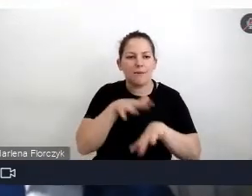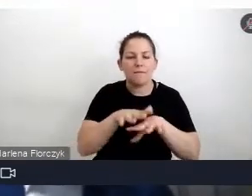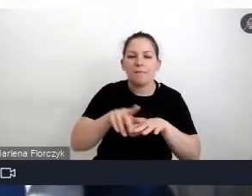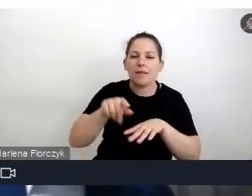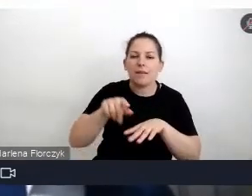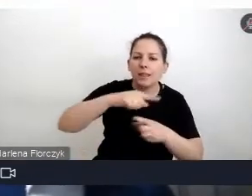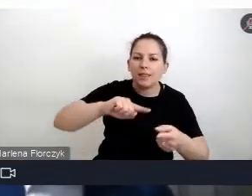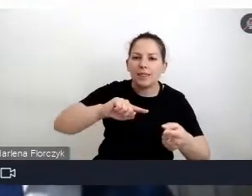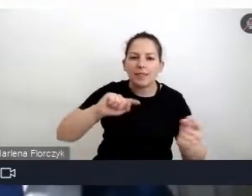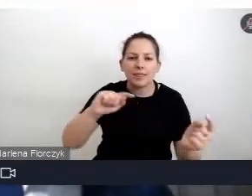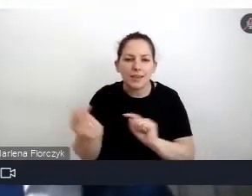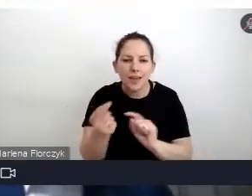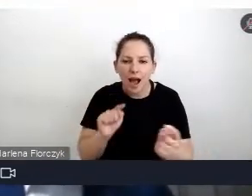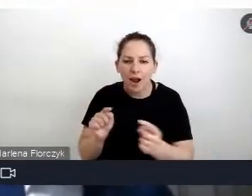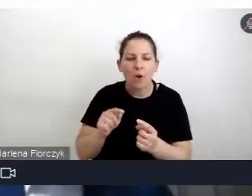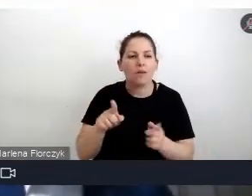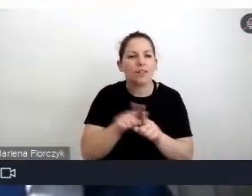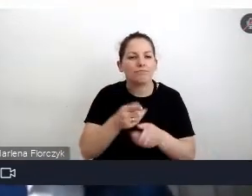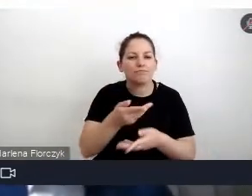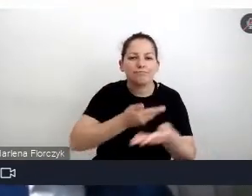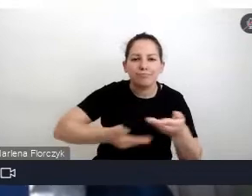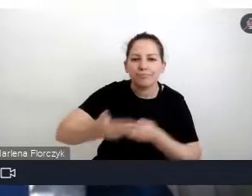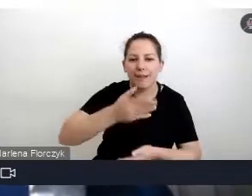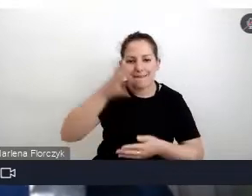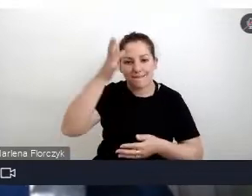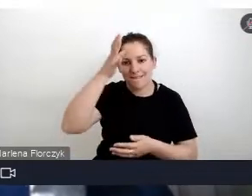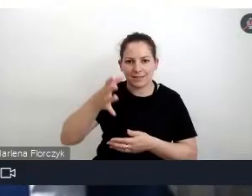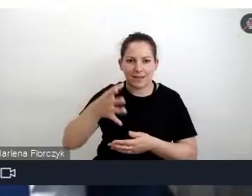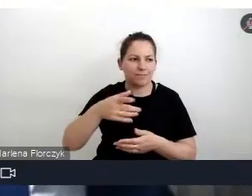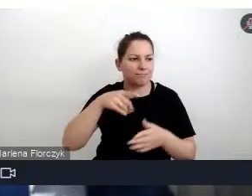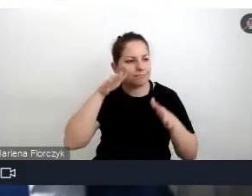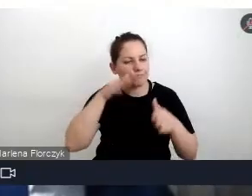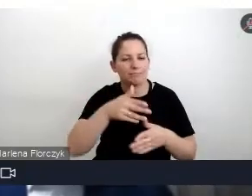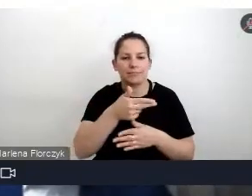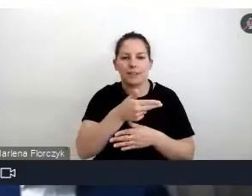i dzielenia się wiedzą w kluczowych kwestiach związanych z rozwojem.